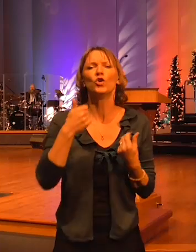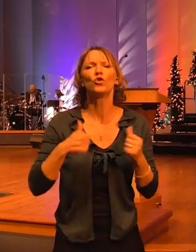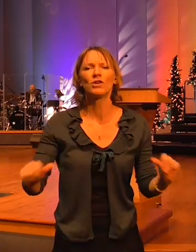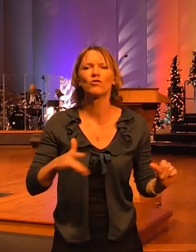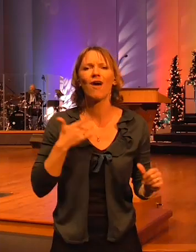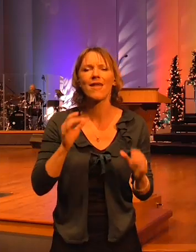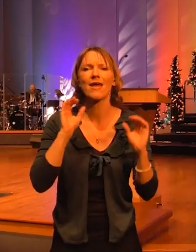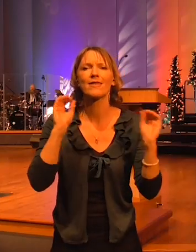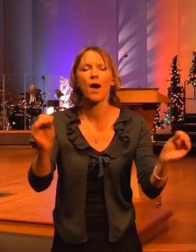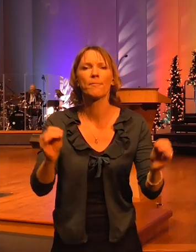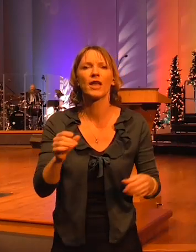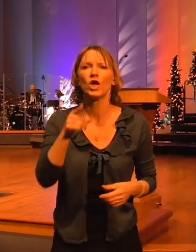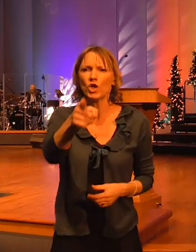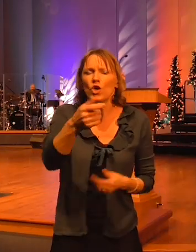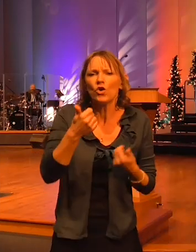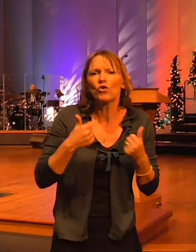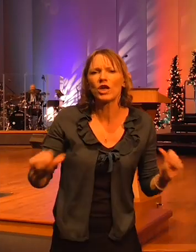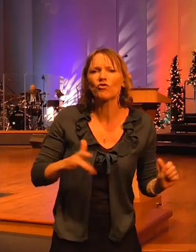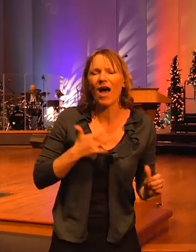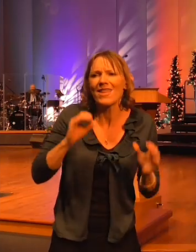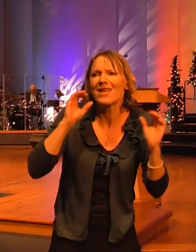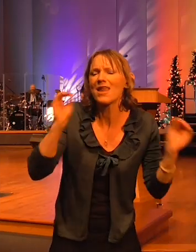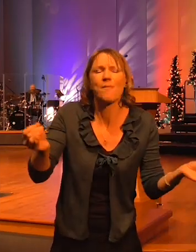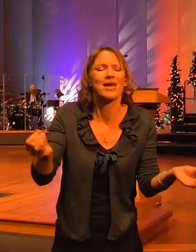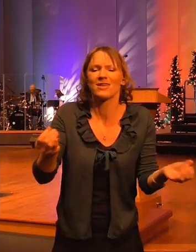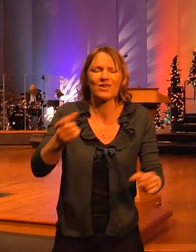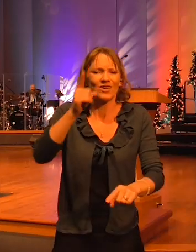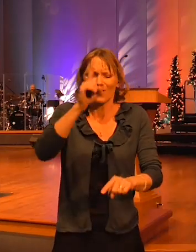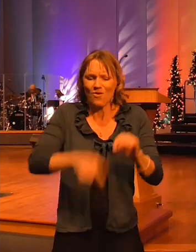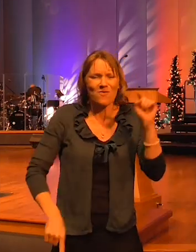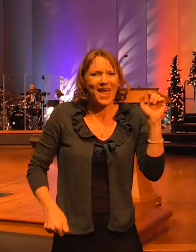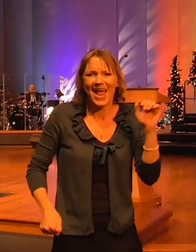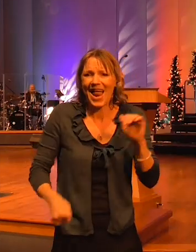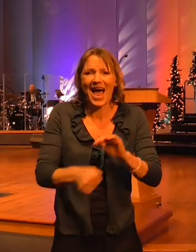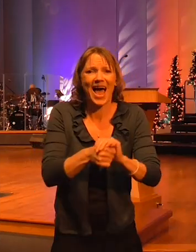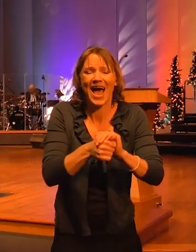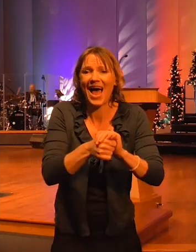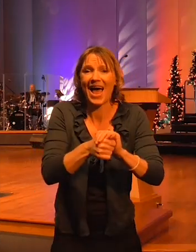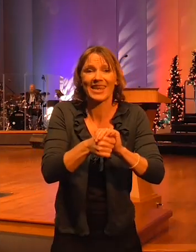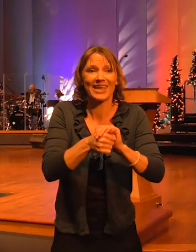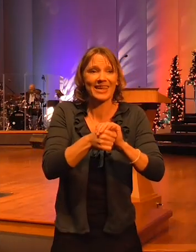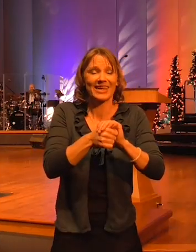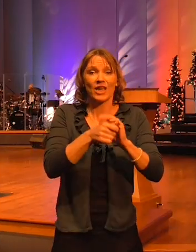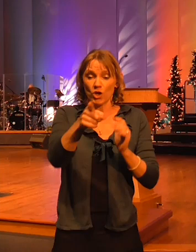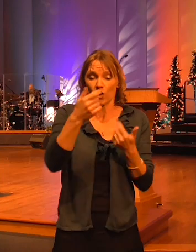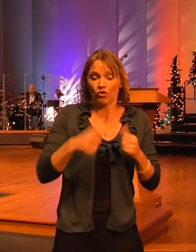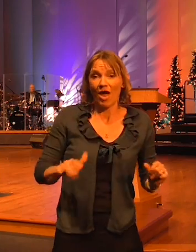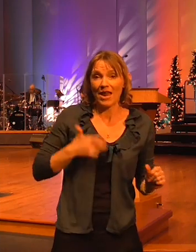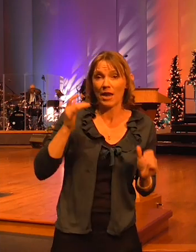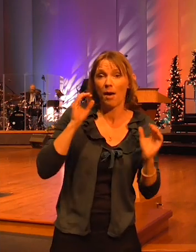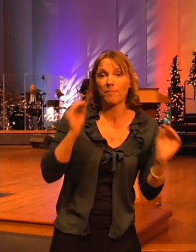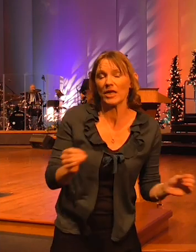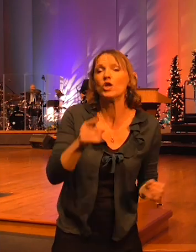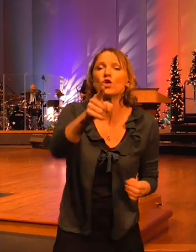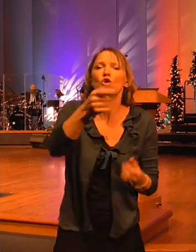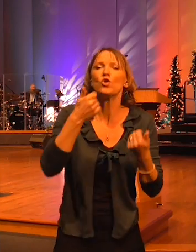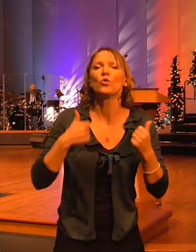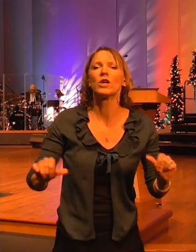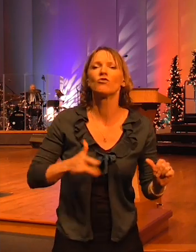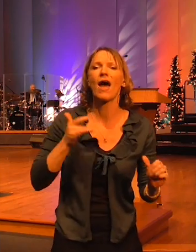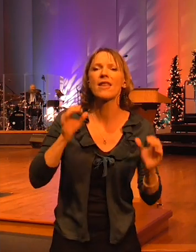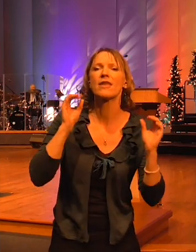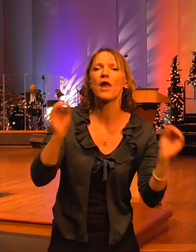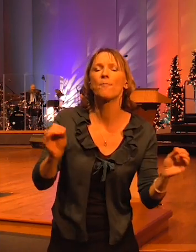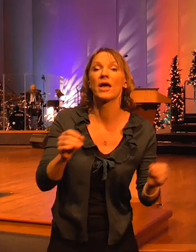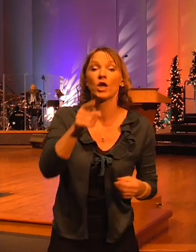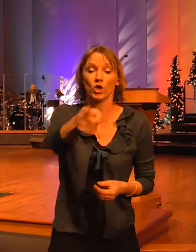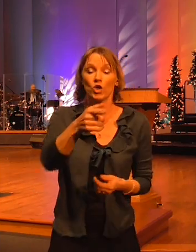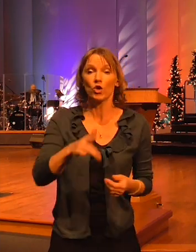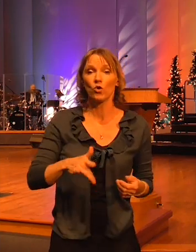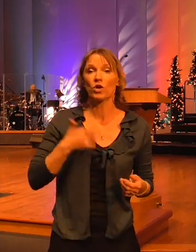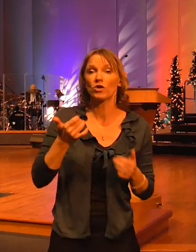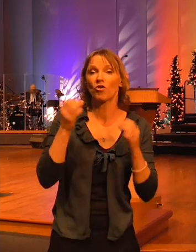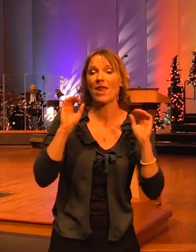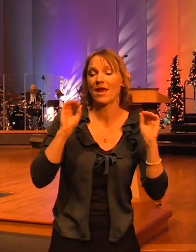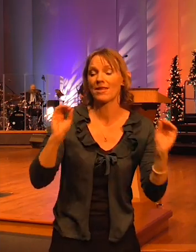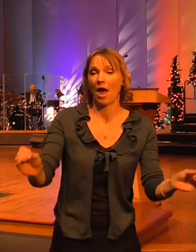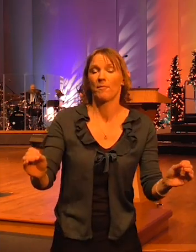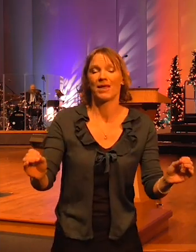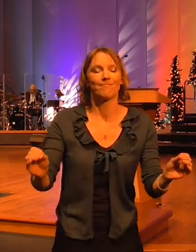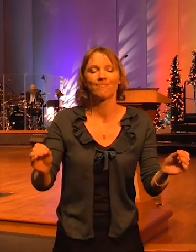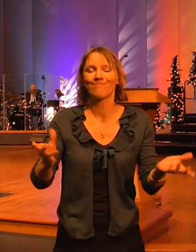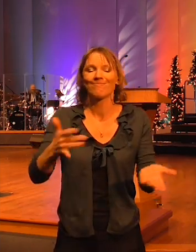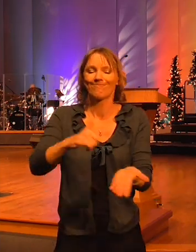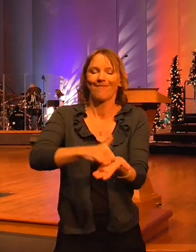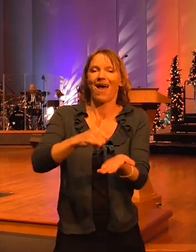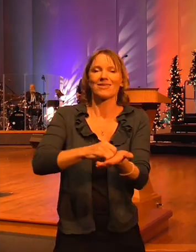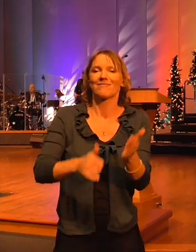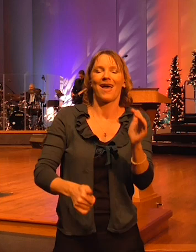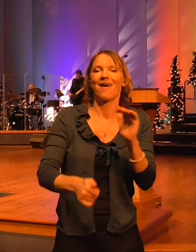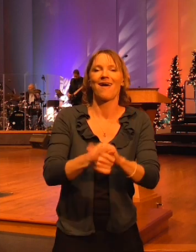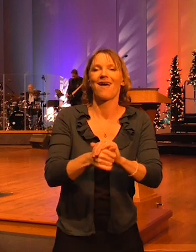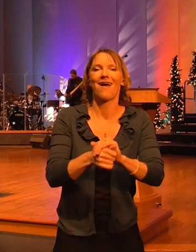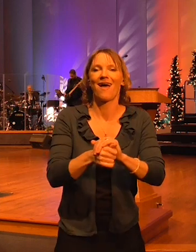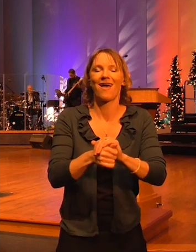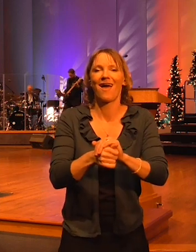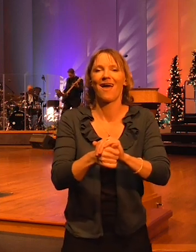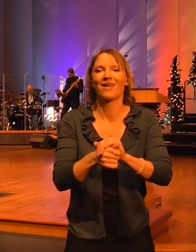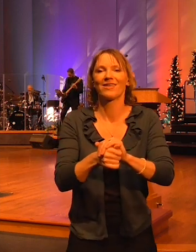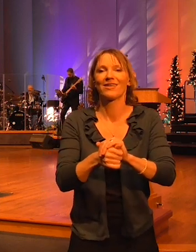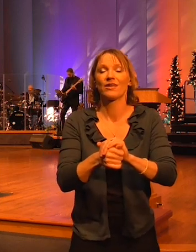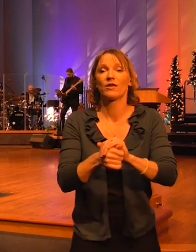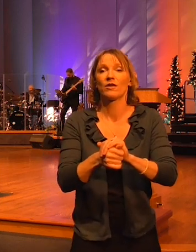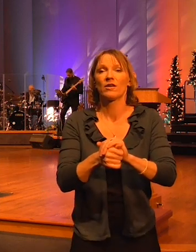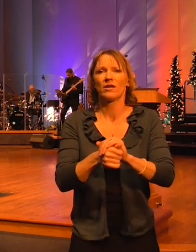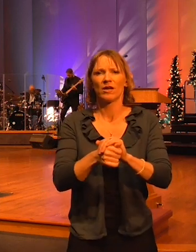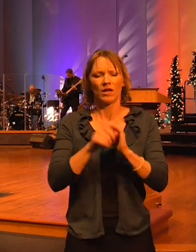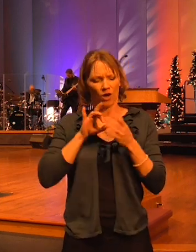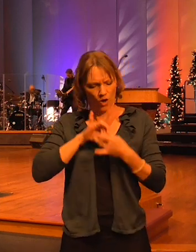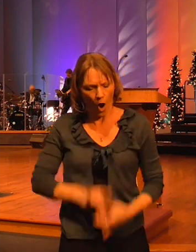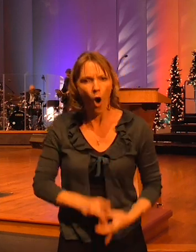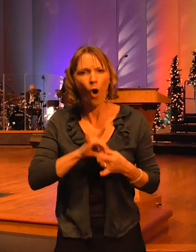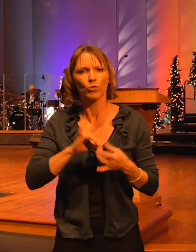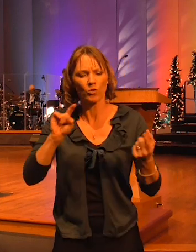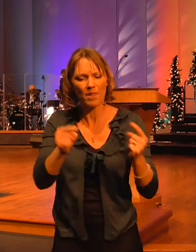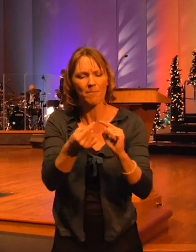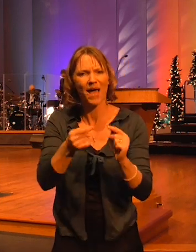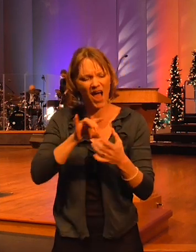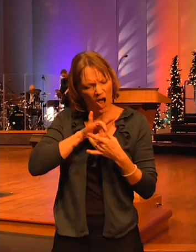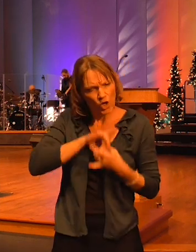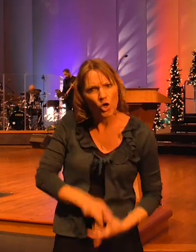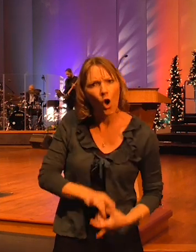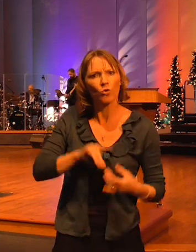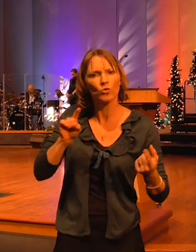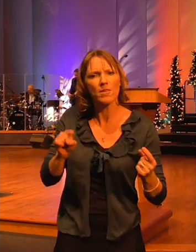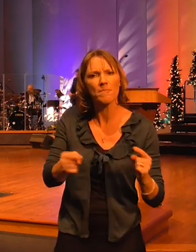intentar tú, ahí estás tú, puedes intentarlo, no hay que ocultar, ve al dolor, ve al dolor, ve al